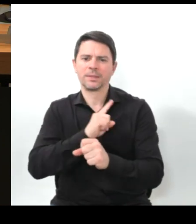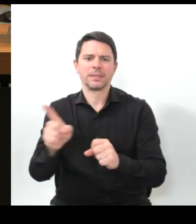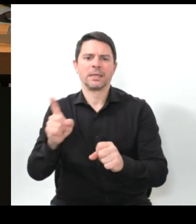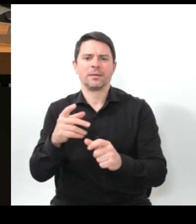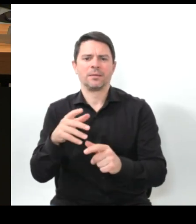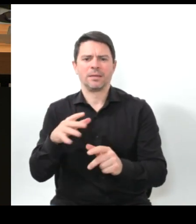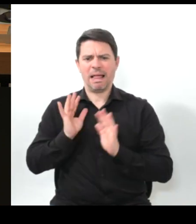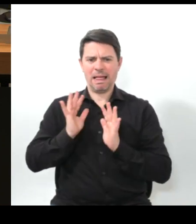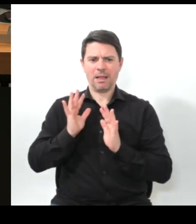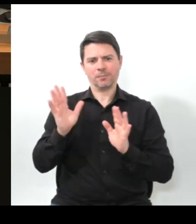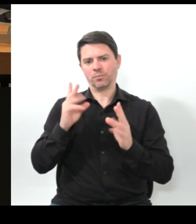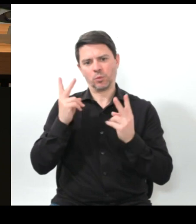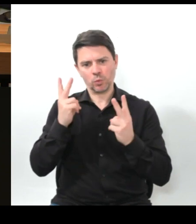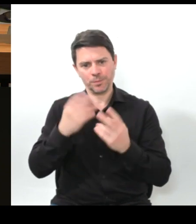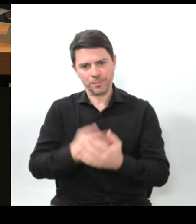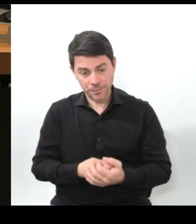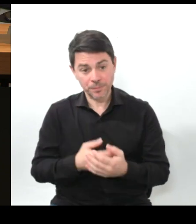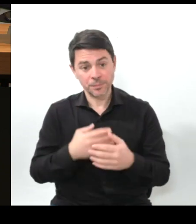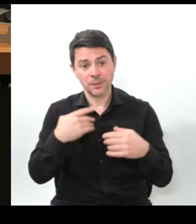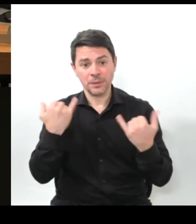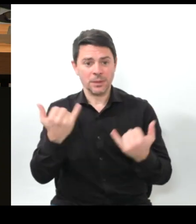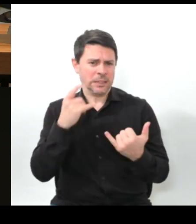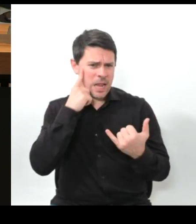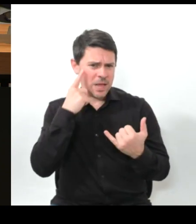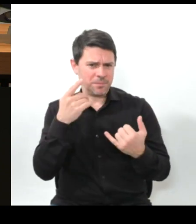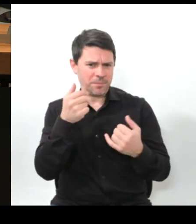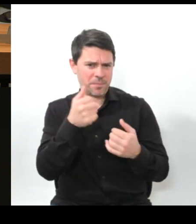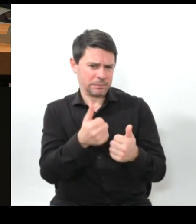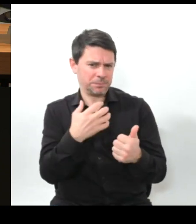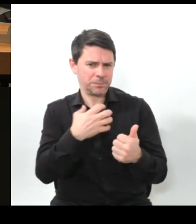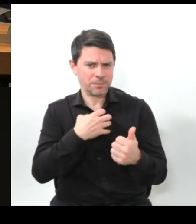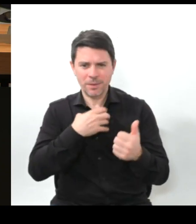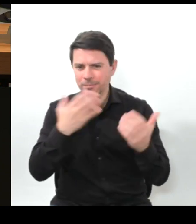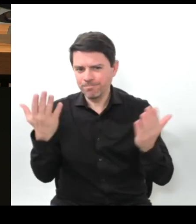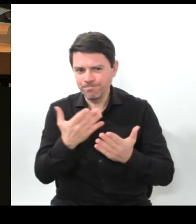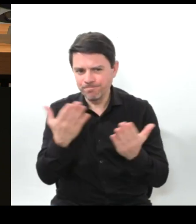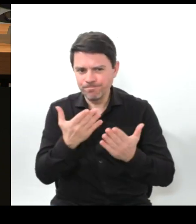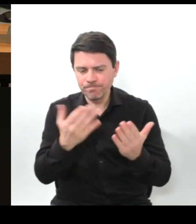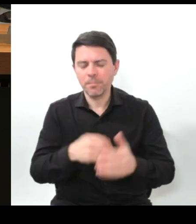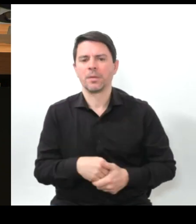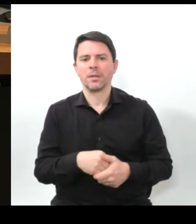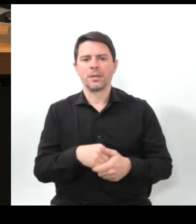sehr unzufrieden sind und mit dem Gedanken spielen, aus dem Beruf auszusteigen